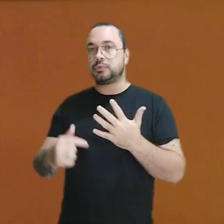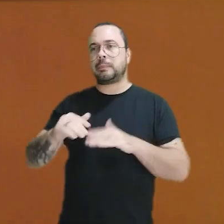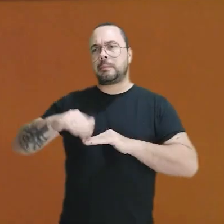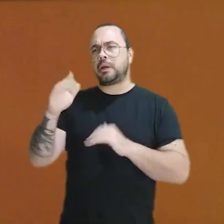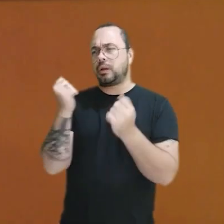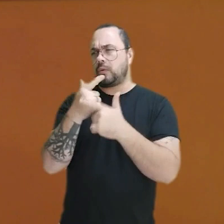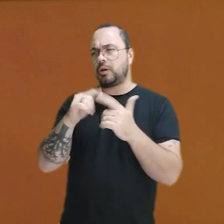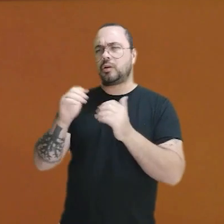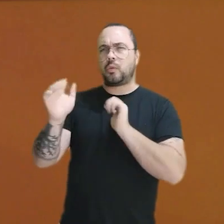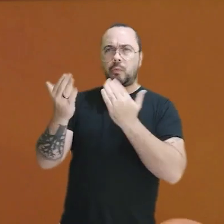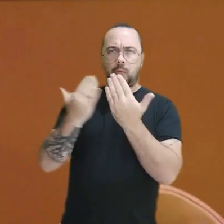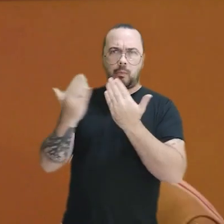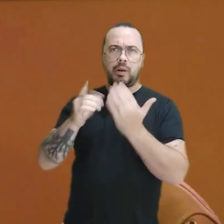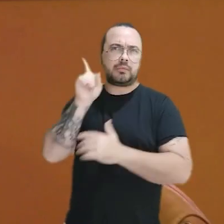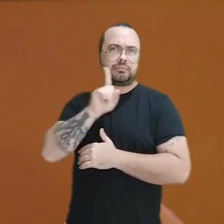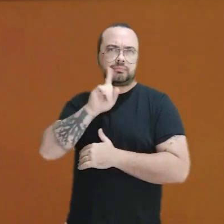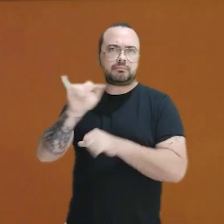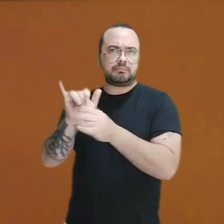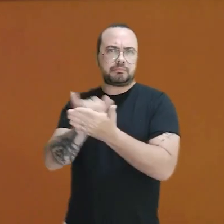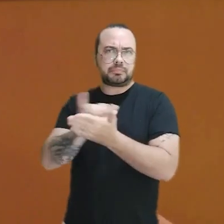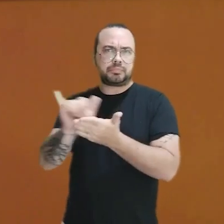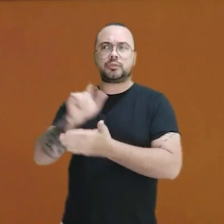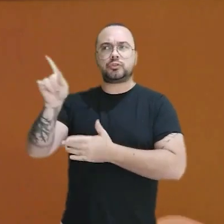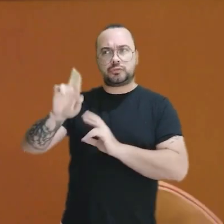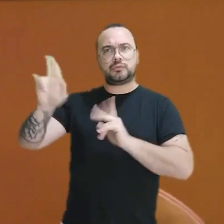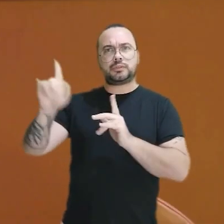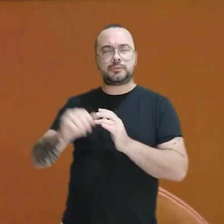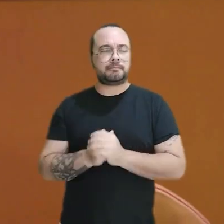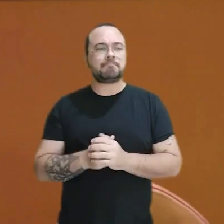Com certeza. E... O clubinho, ele tem um... Uma proposta